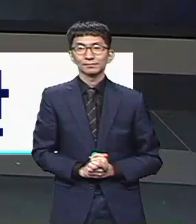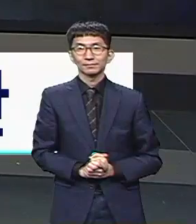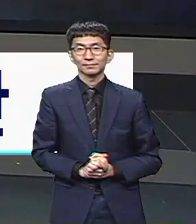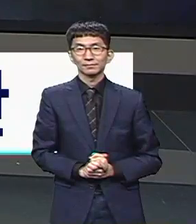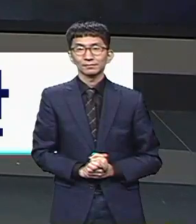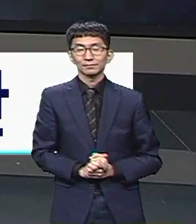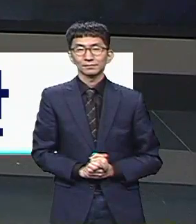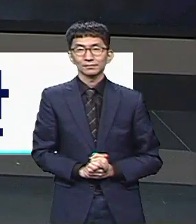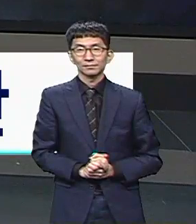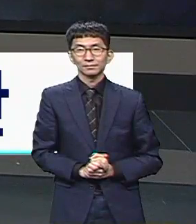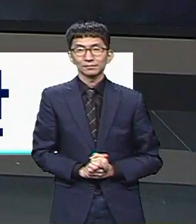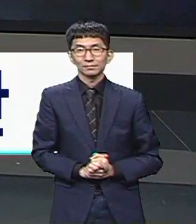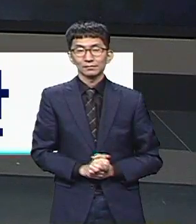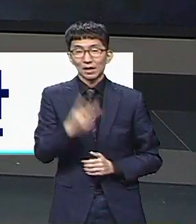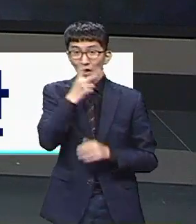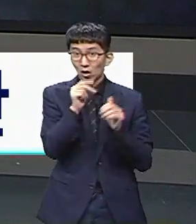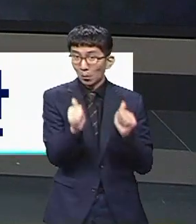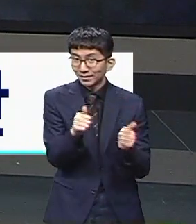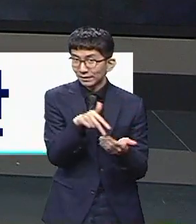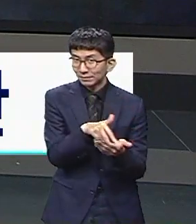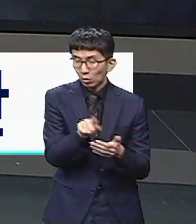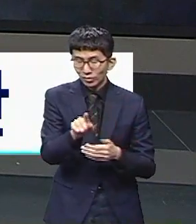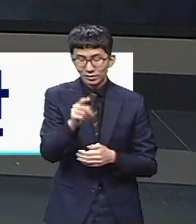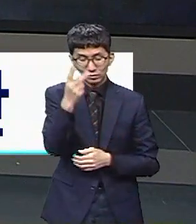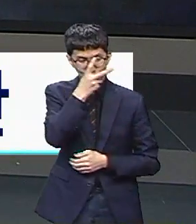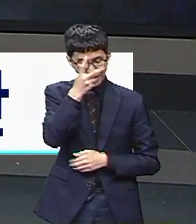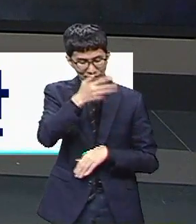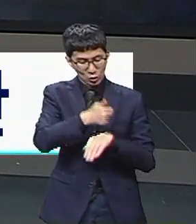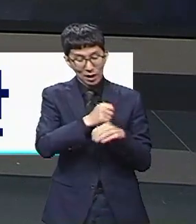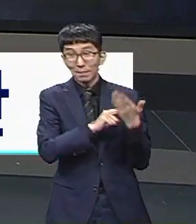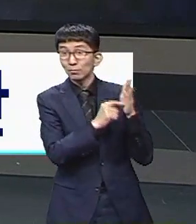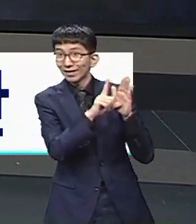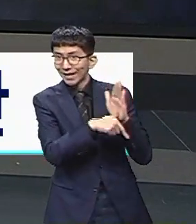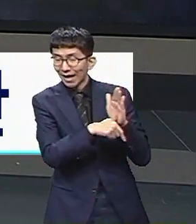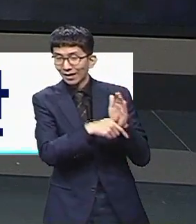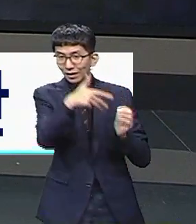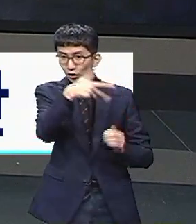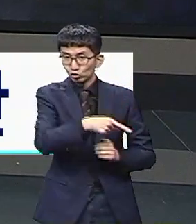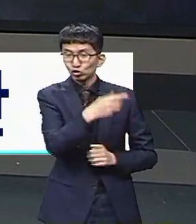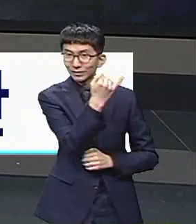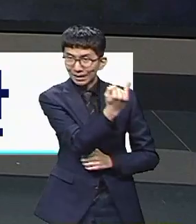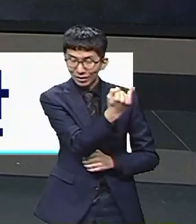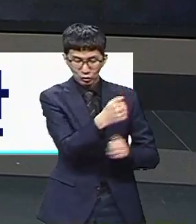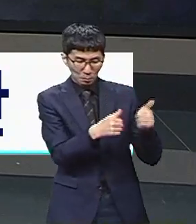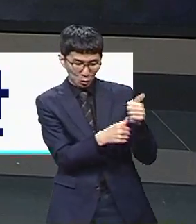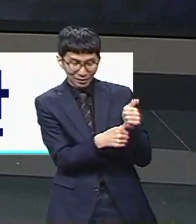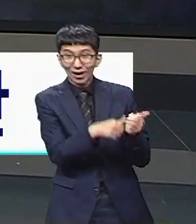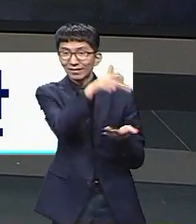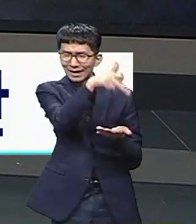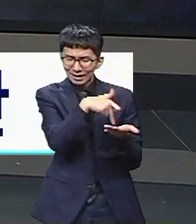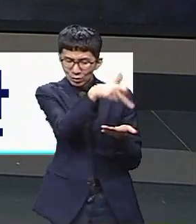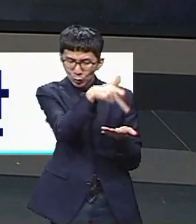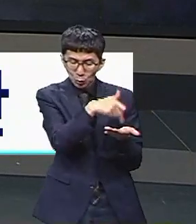(앵커) 검찰은 오늘 수사 결과를 발표하면서 추미애 장관과 당시 보좌관이 주고받았던 카카오톡 메시지도 공개를